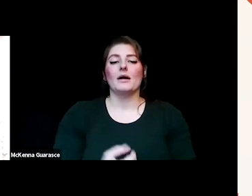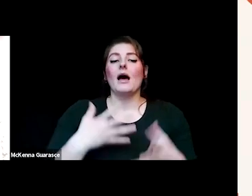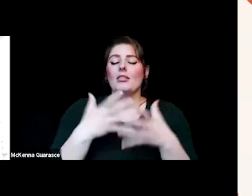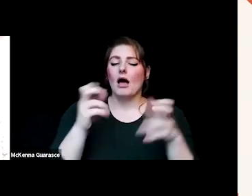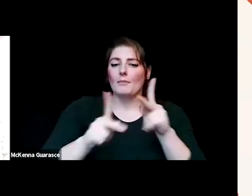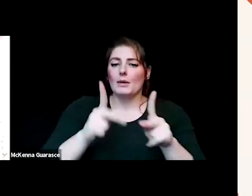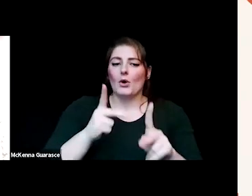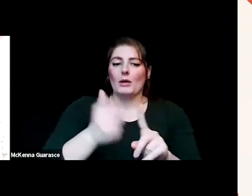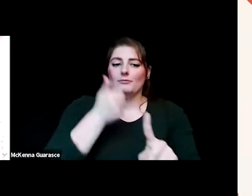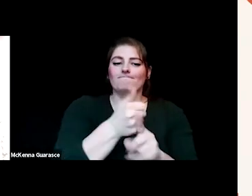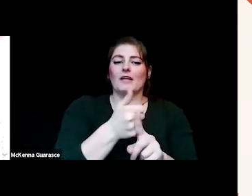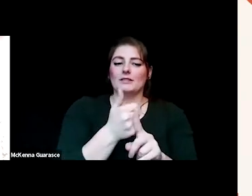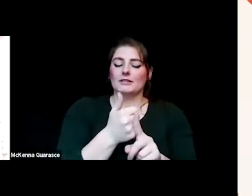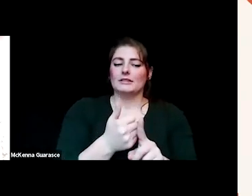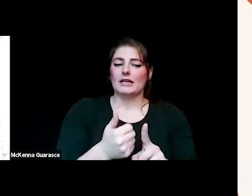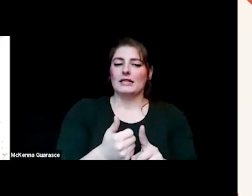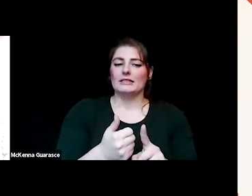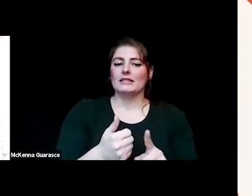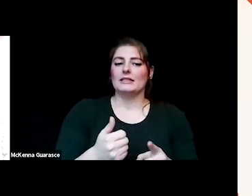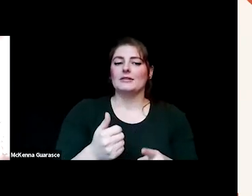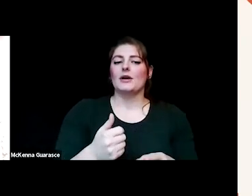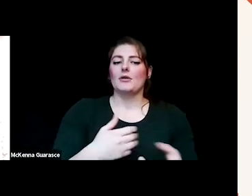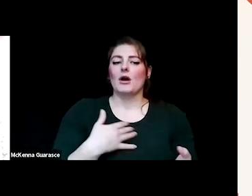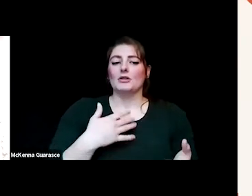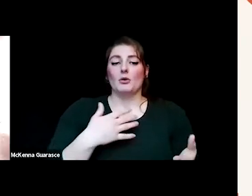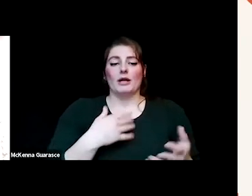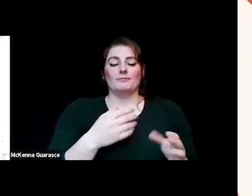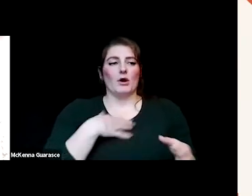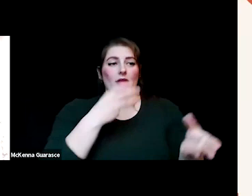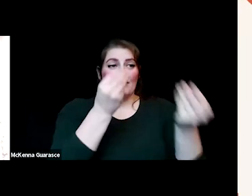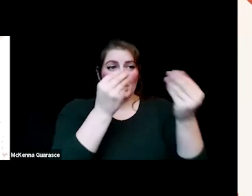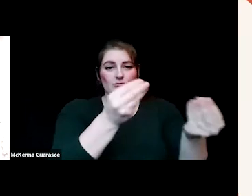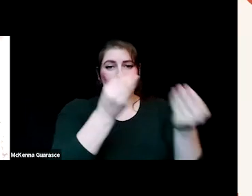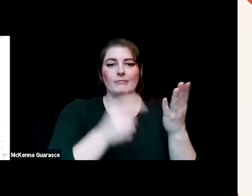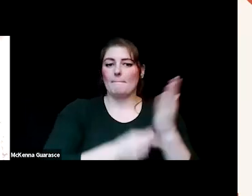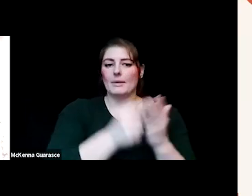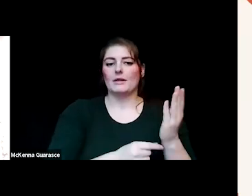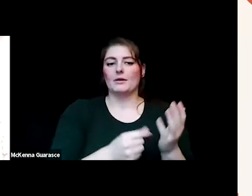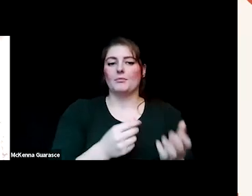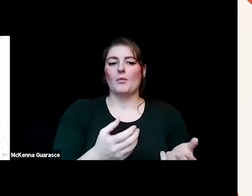e inmediatamente cuando obtuvimos la información queríamos involucrarnos y ver qué podíamos hacer